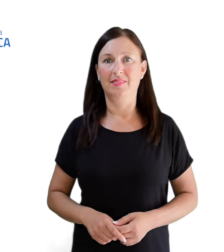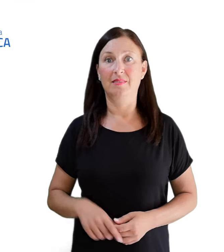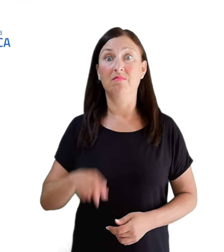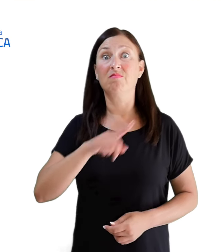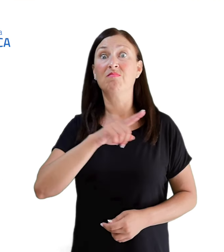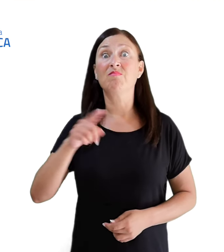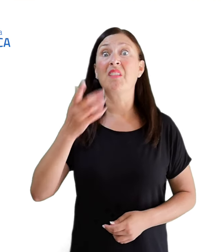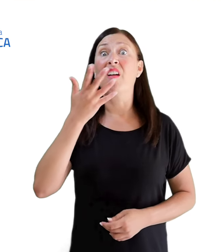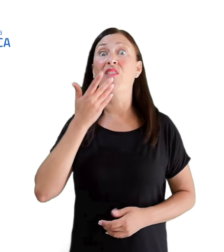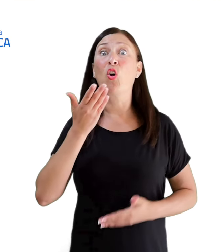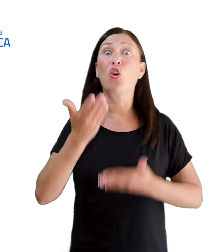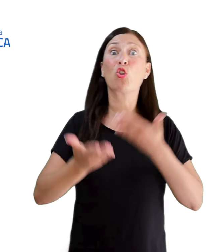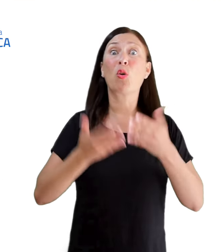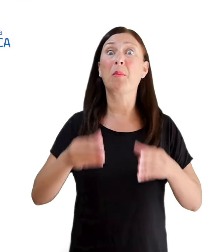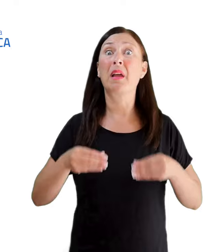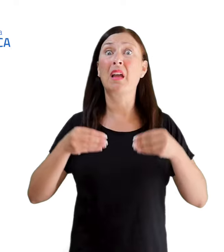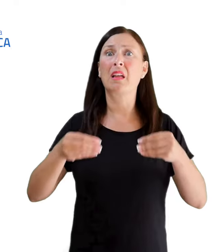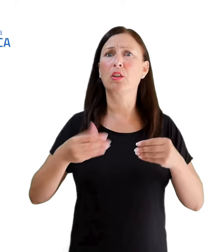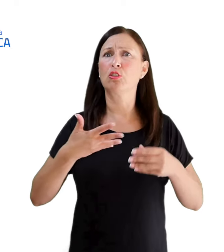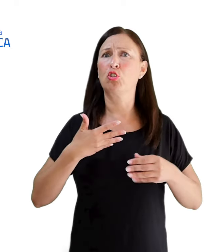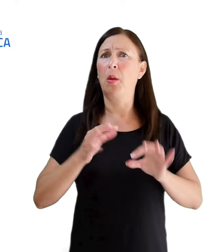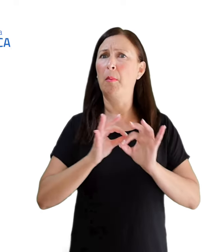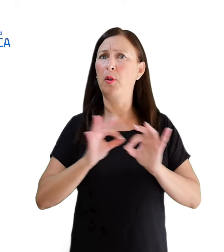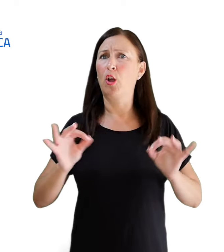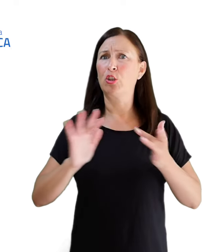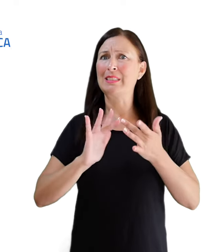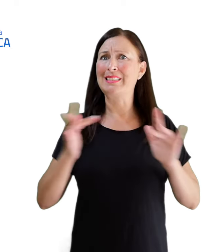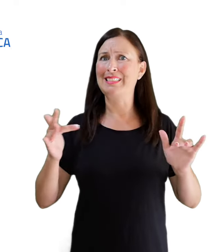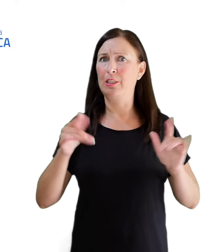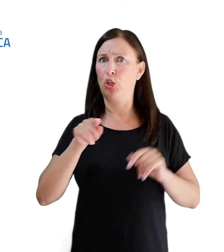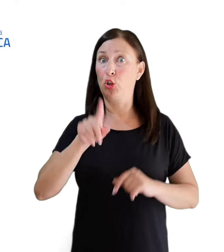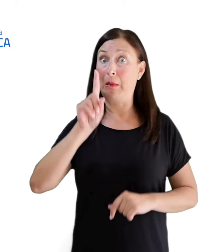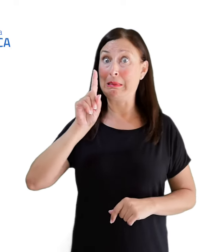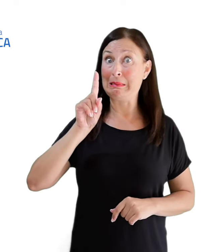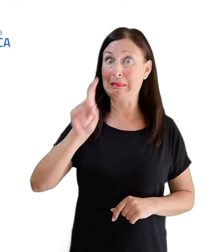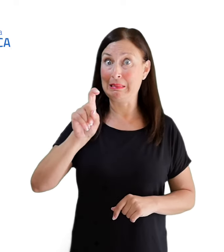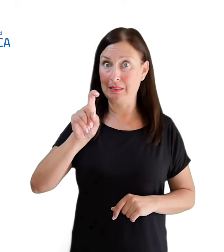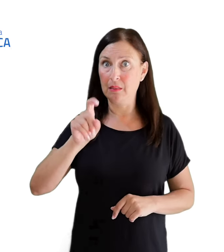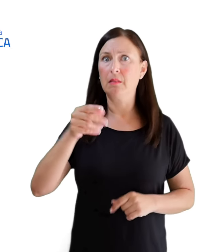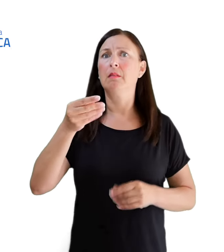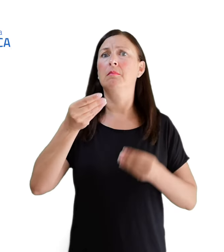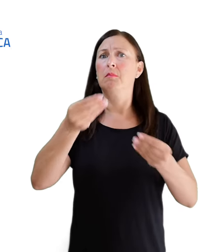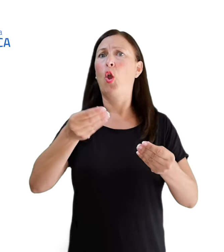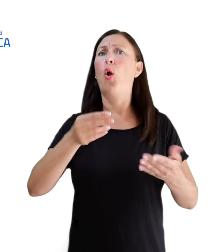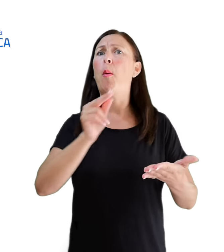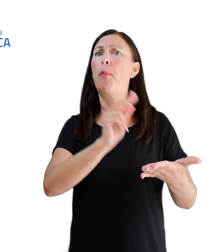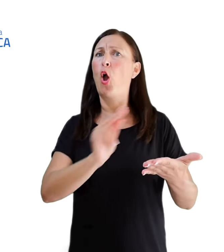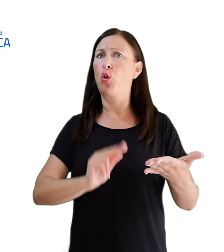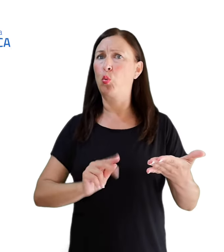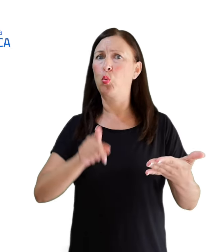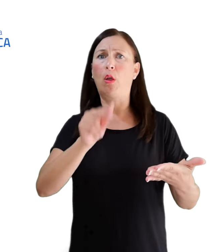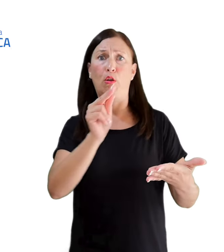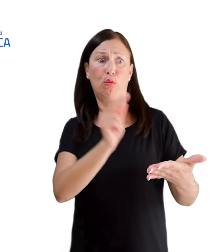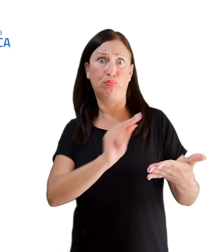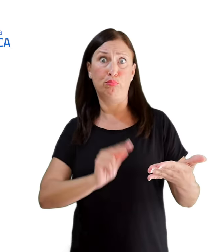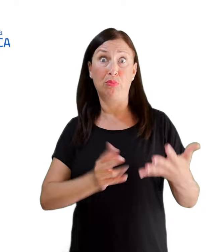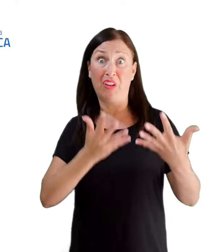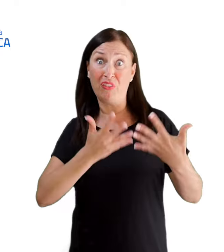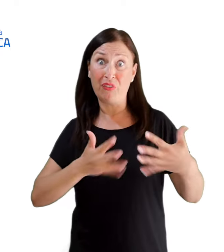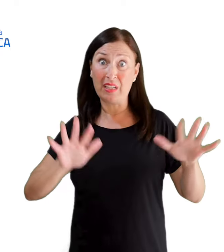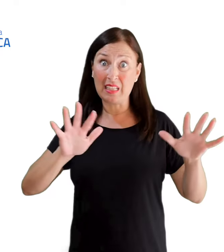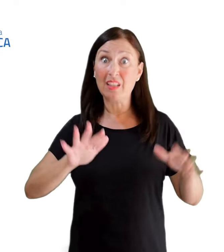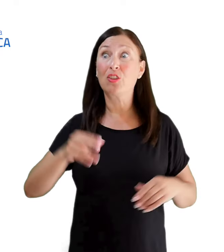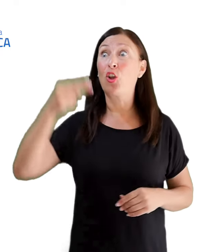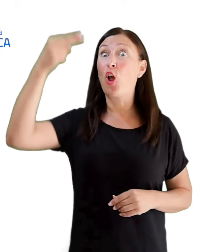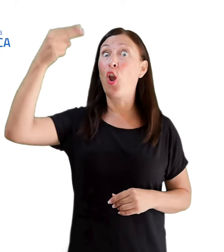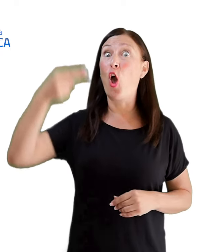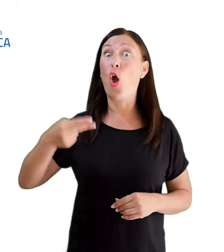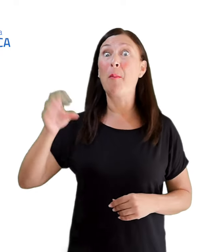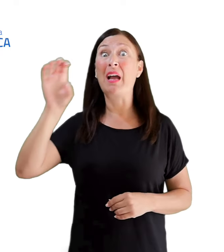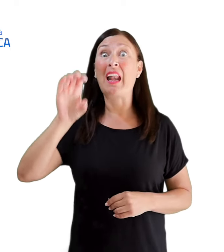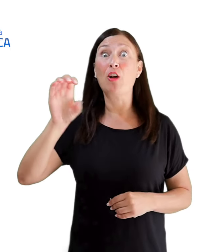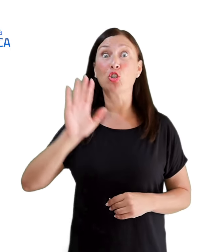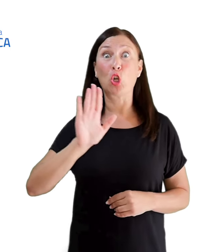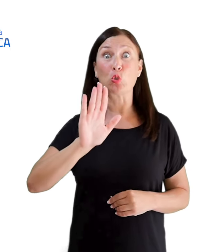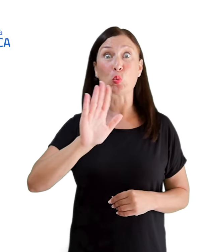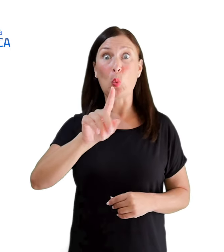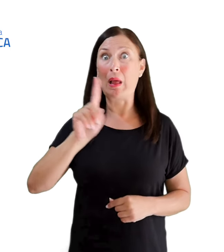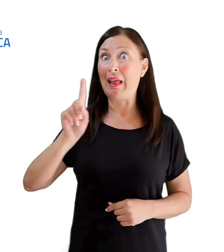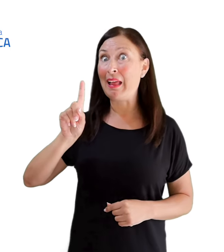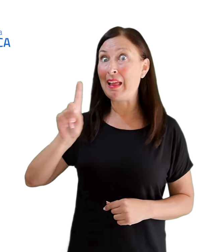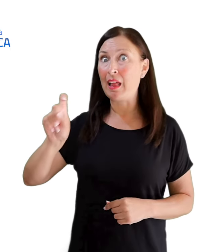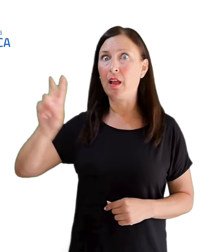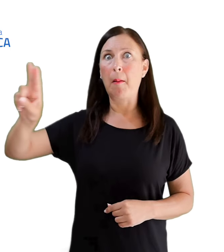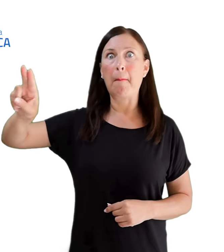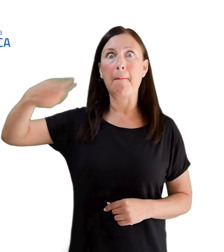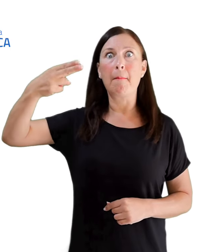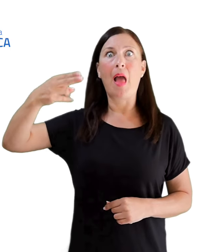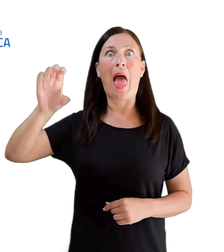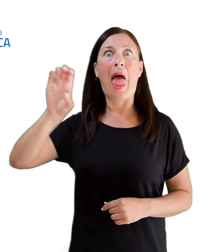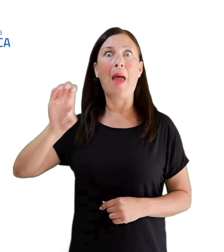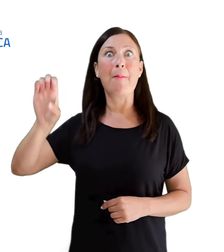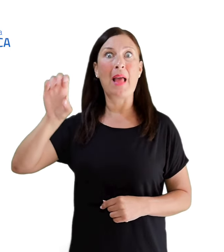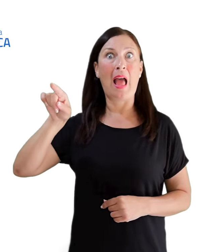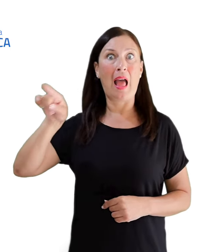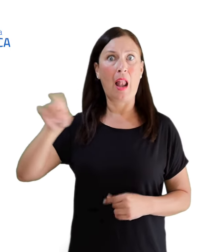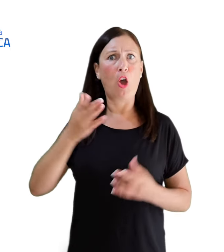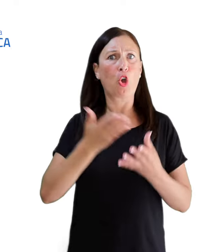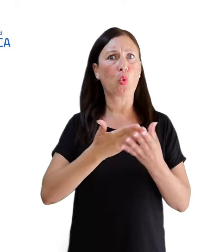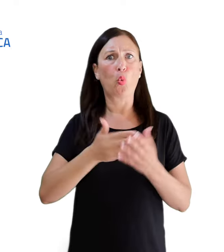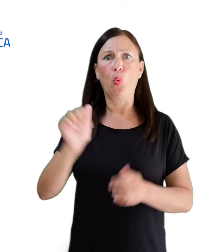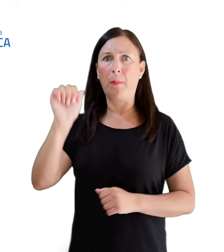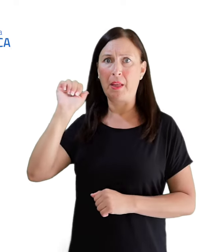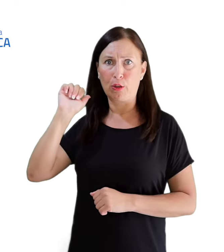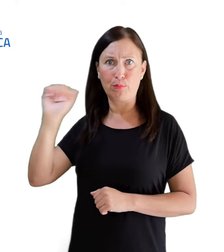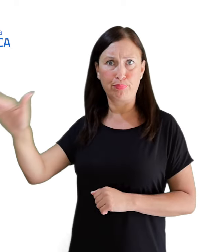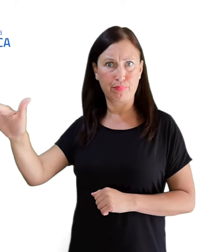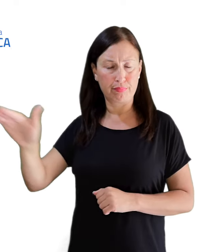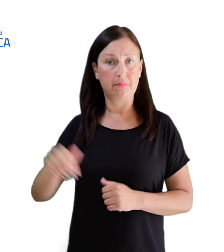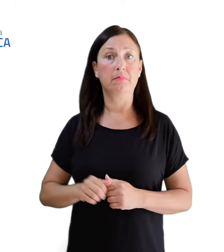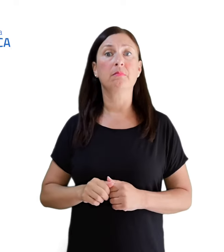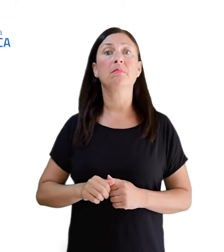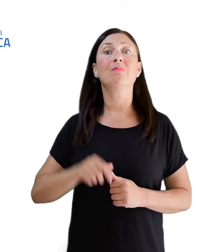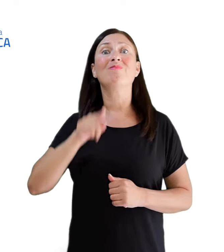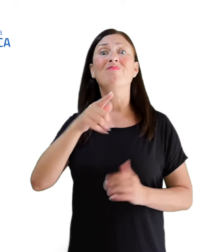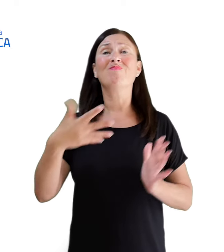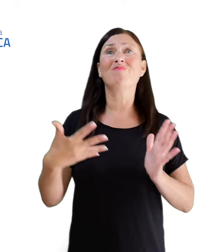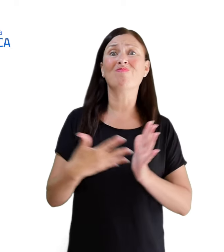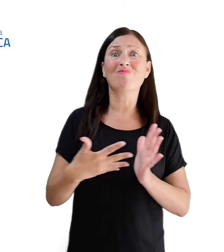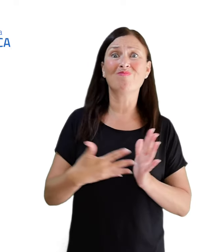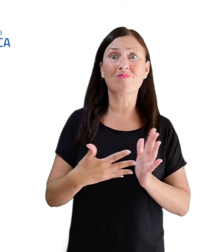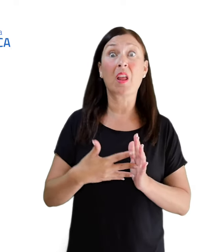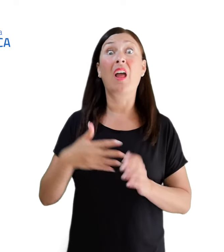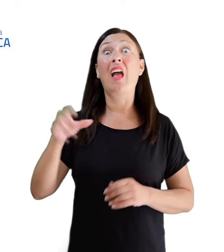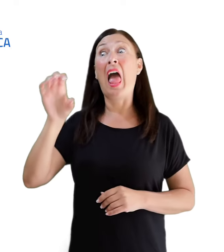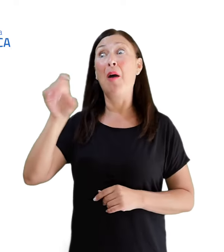Volete partecipare e c'è il sito dove scaricare e compilare il modulo, inviarlo al referente regionale di vostra appartenenza